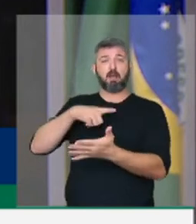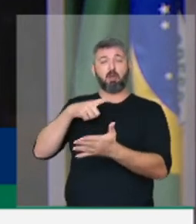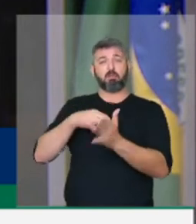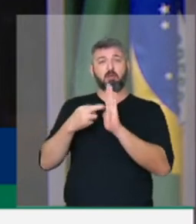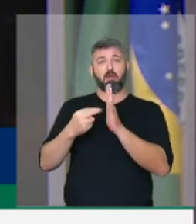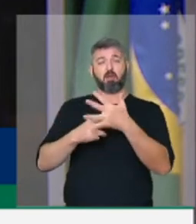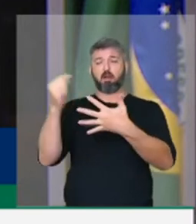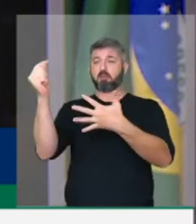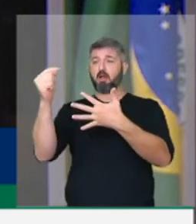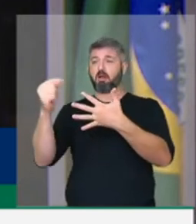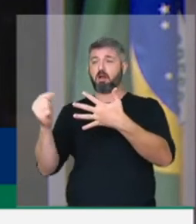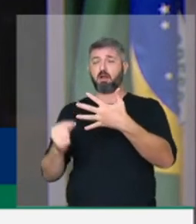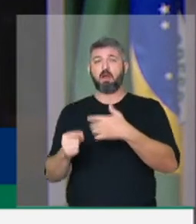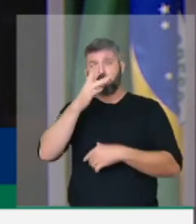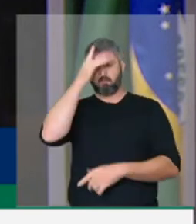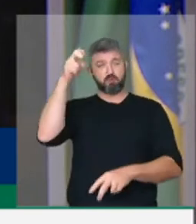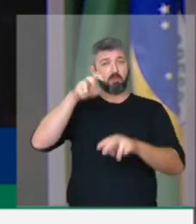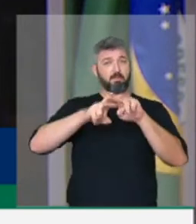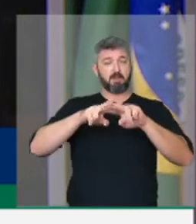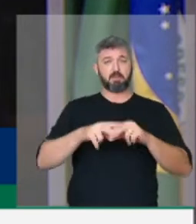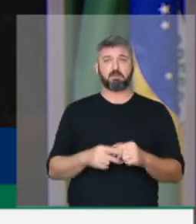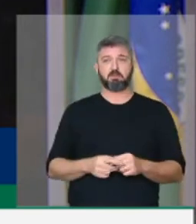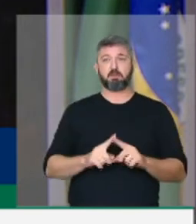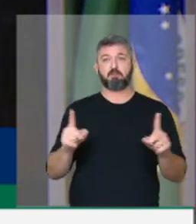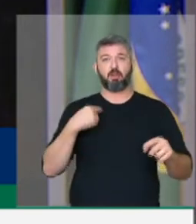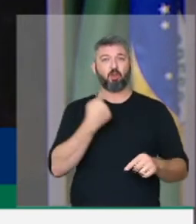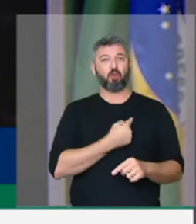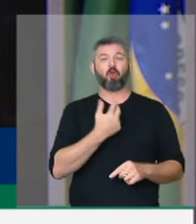NCIA, O CÓDIGO PENAL JÁ TEM INSTRUMENTOS NECESSÁRIOS PRA QUE ESSA PESSOA SEJA PUNIDA. O QUE A GENTE NÃO PODE FICAR